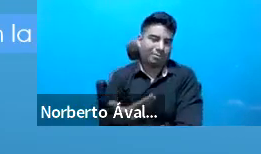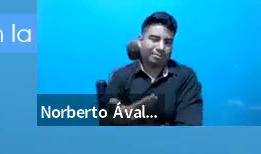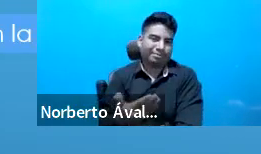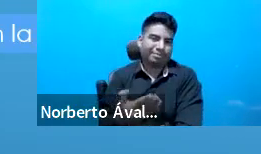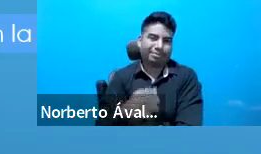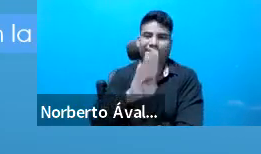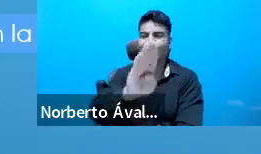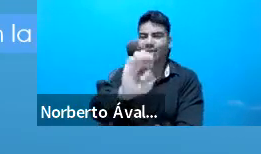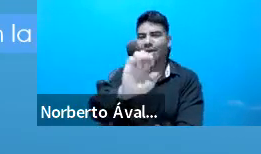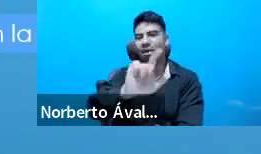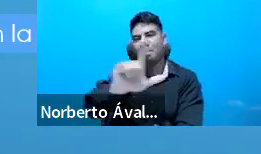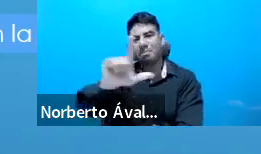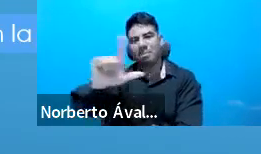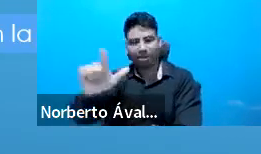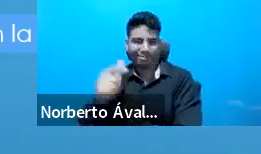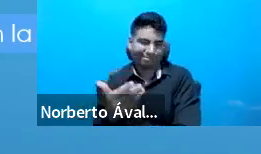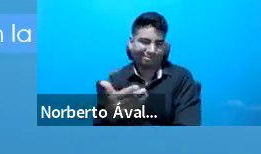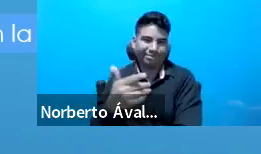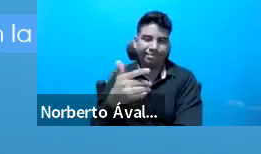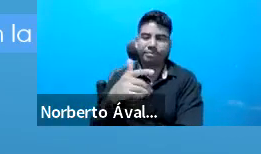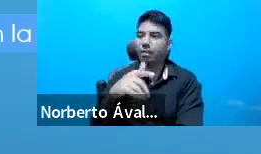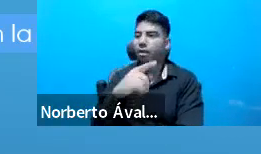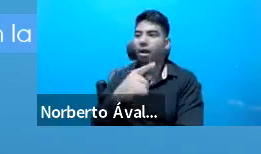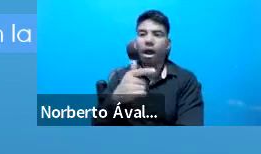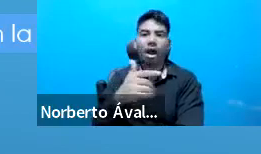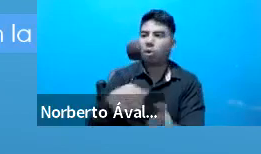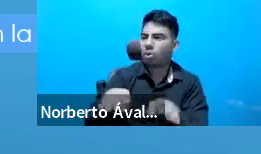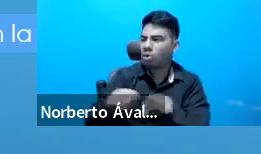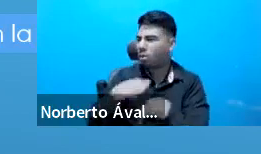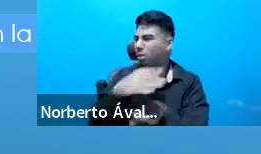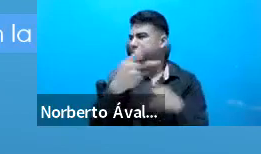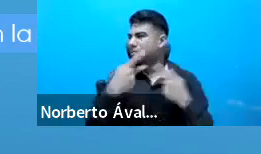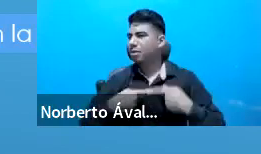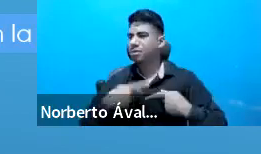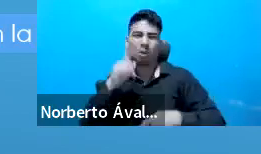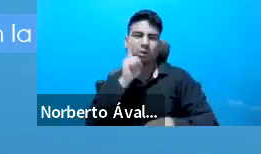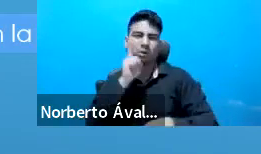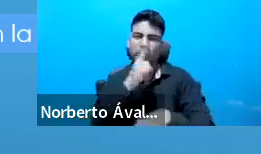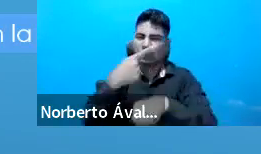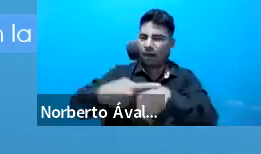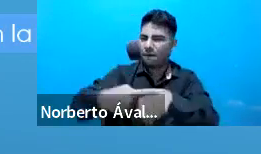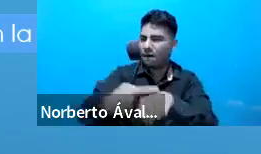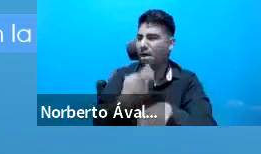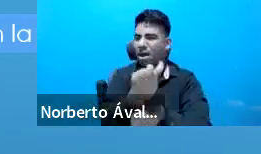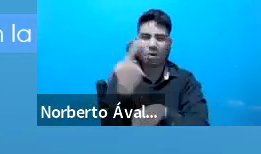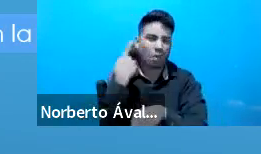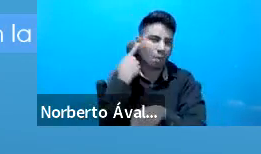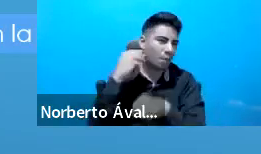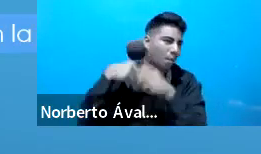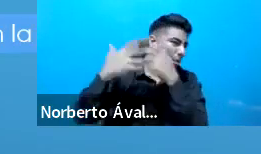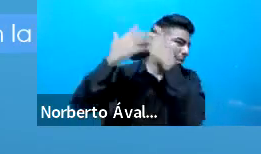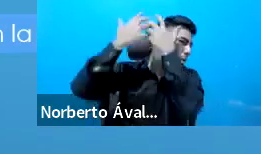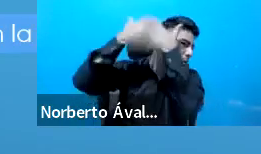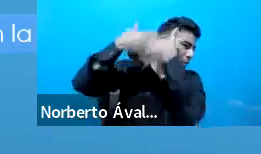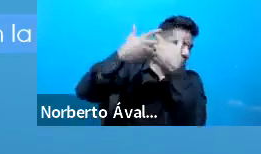manera con esta idea de crear una manera de curar A las personas sordas, y las personas sordas, y entonces Y entonces se dice organiza un